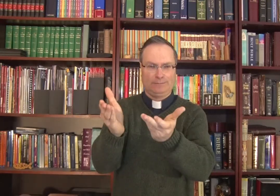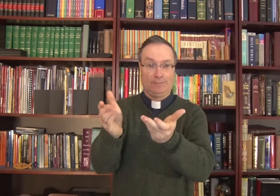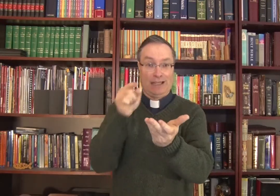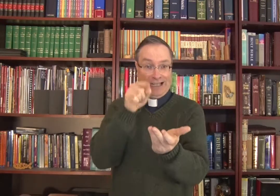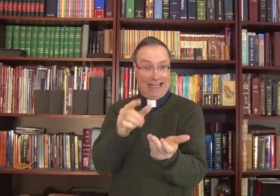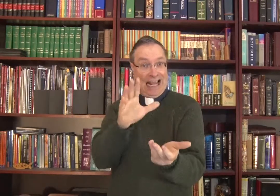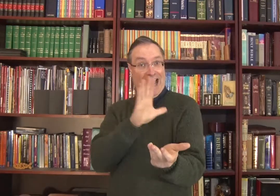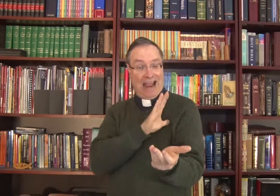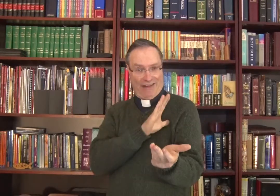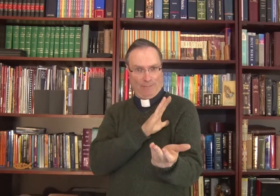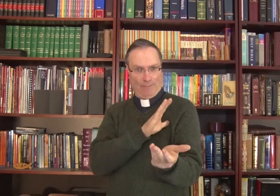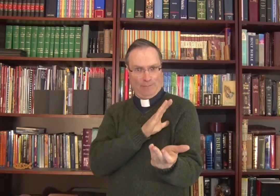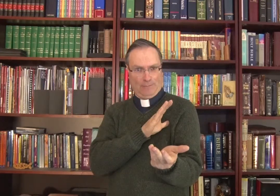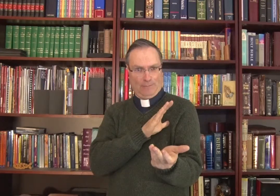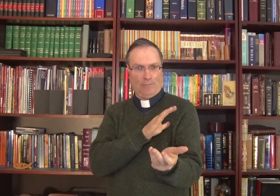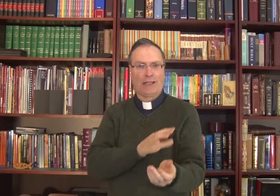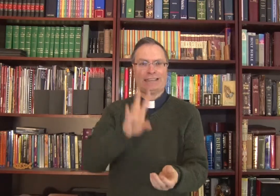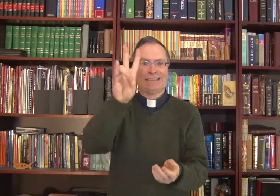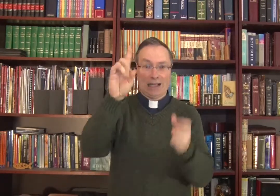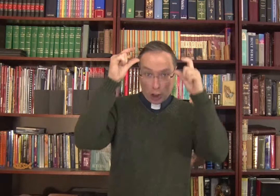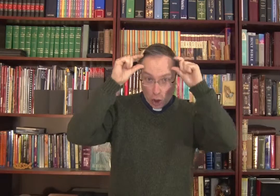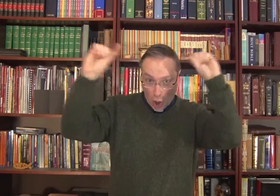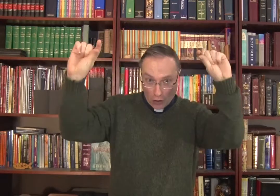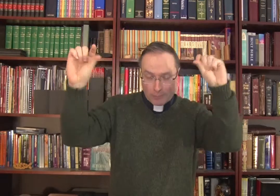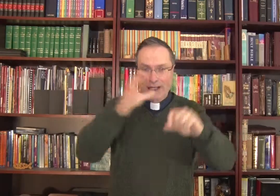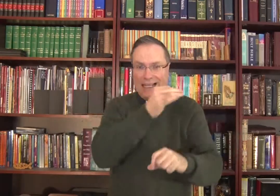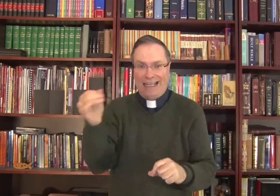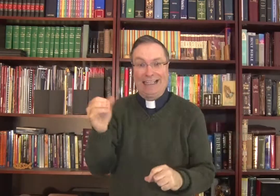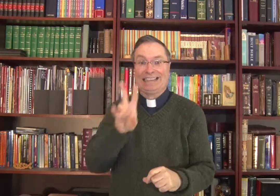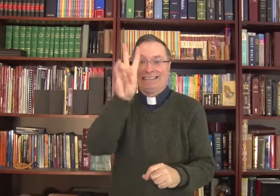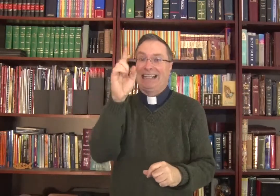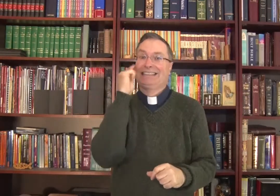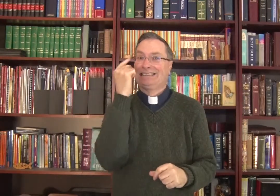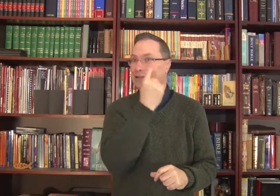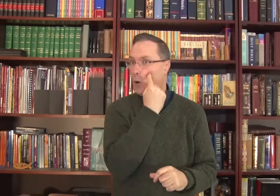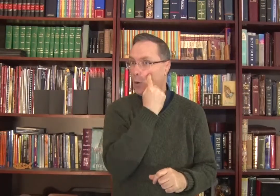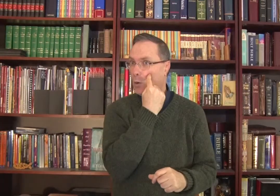Il avait sept cornes et sept yeux,